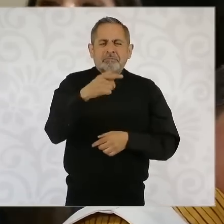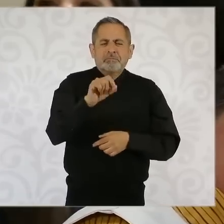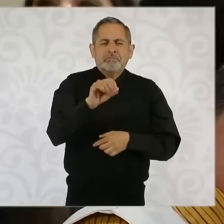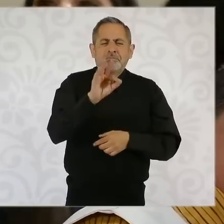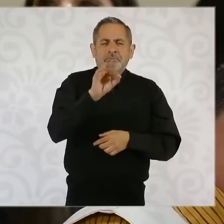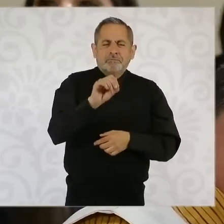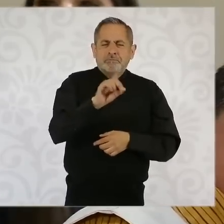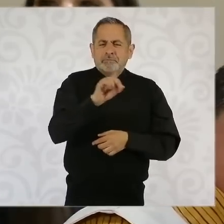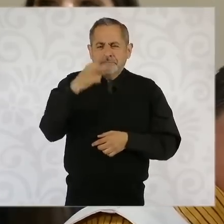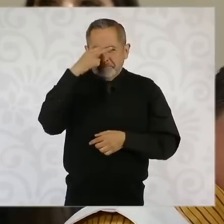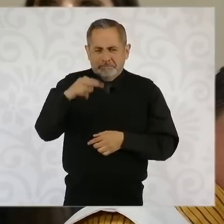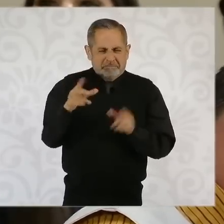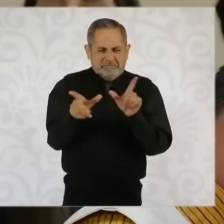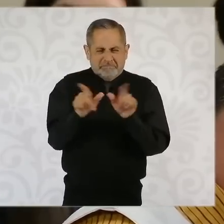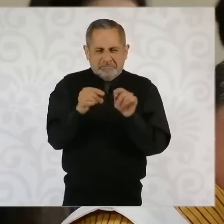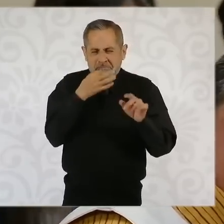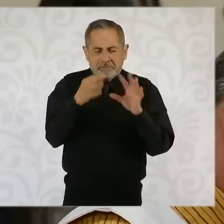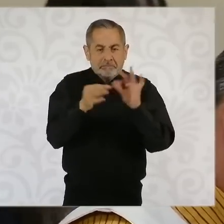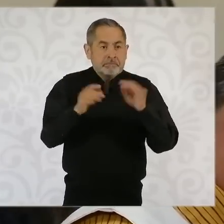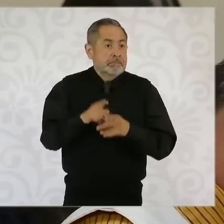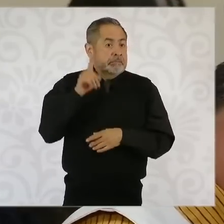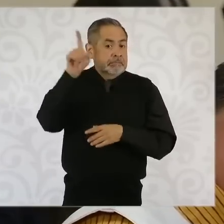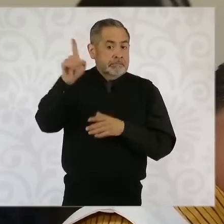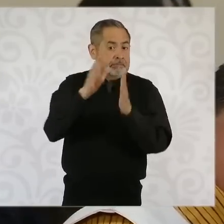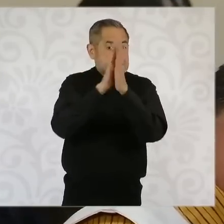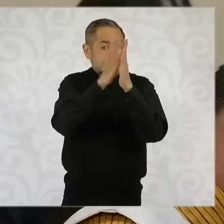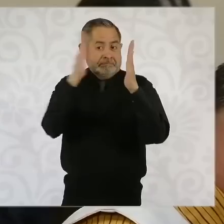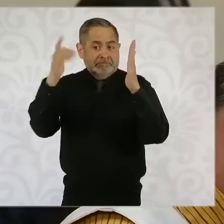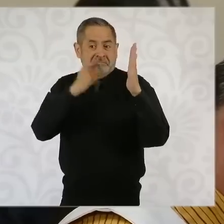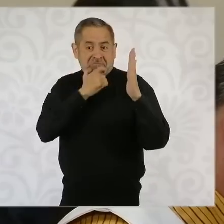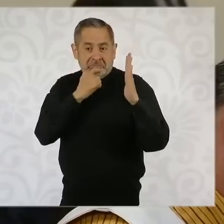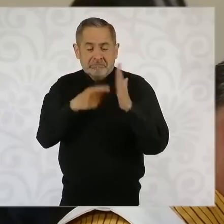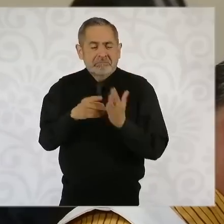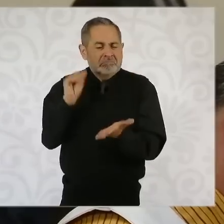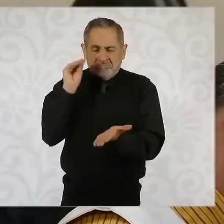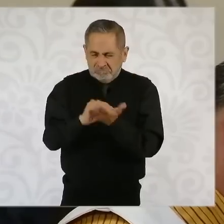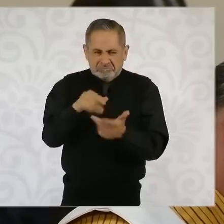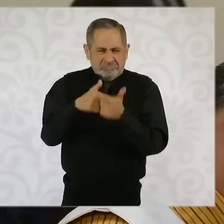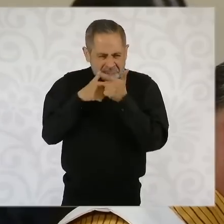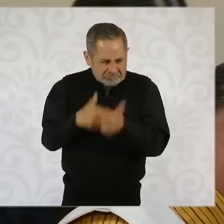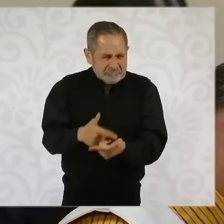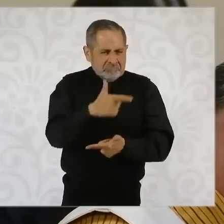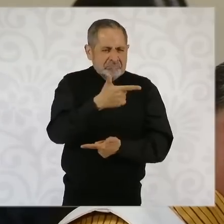siguiente rapidísimo la enciclopedia británica seguirá utilizando Golfo de México por algunas